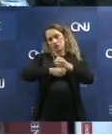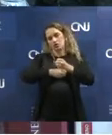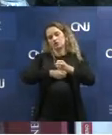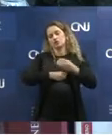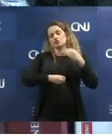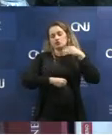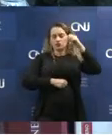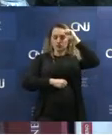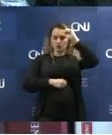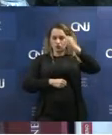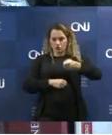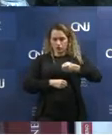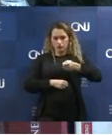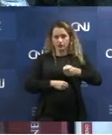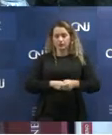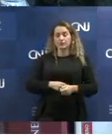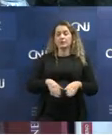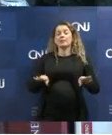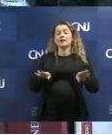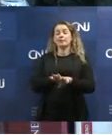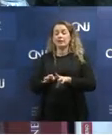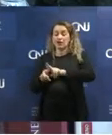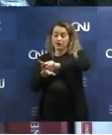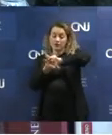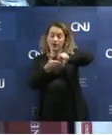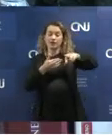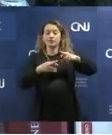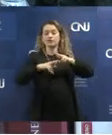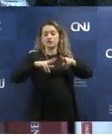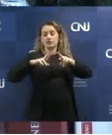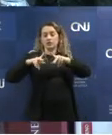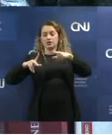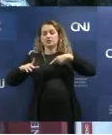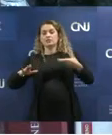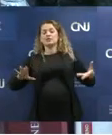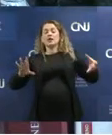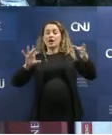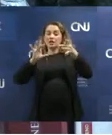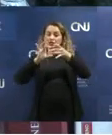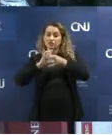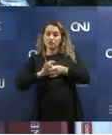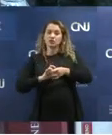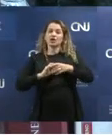de outras variáveis externas relacionadas à atuação do tribunal, estrutura, a posterior divisão da unidade.